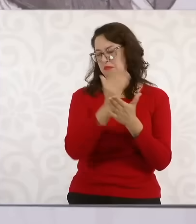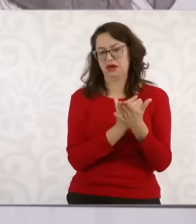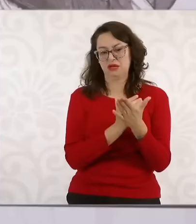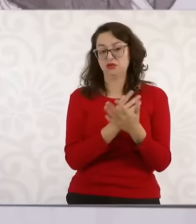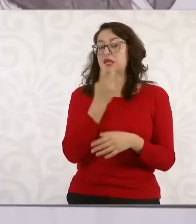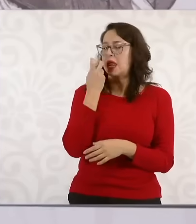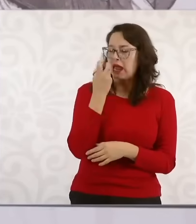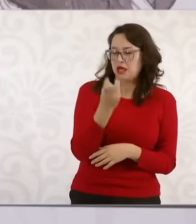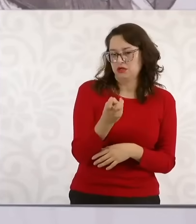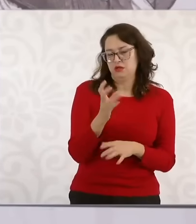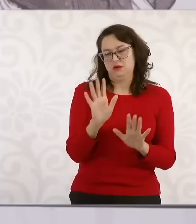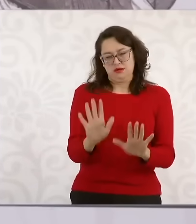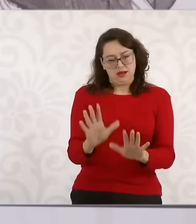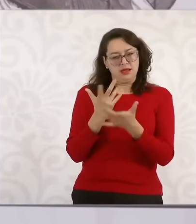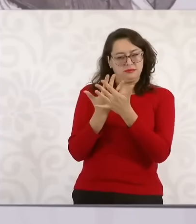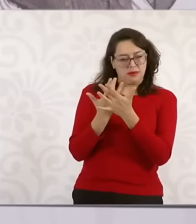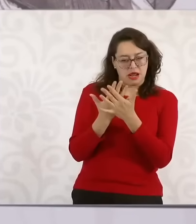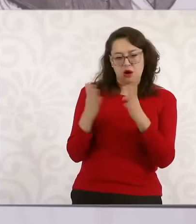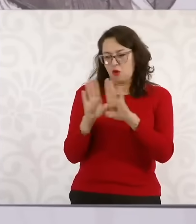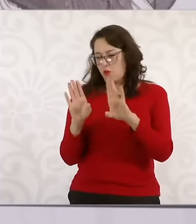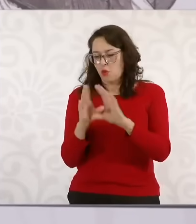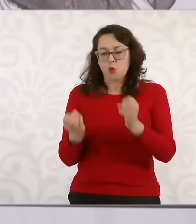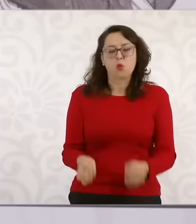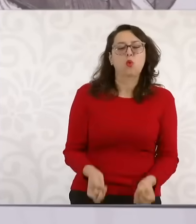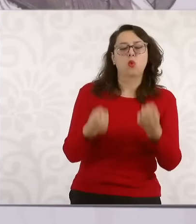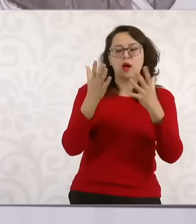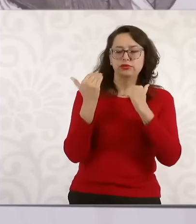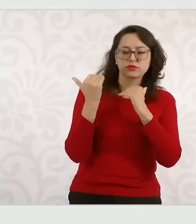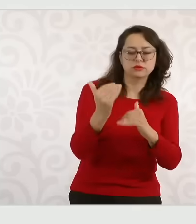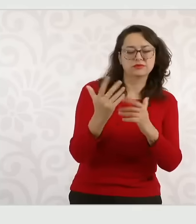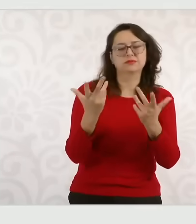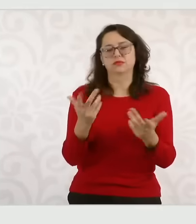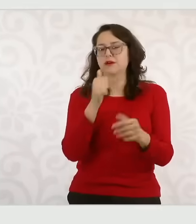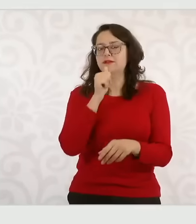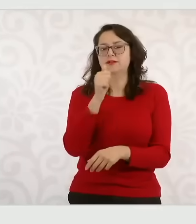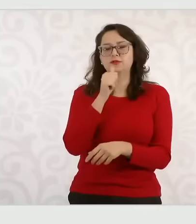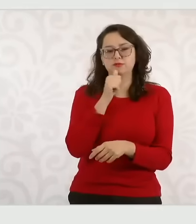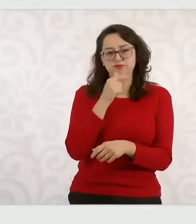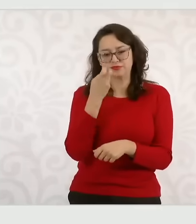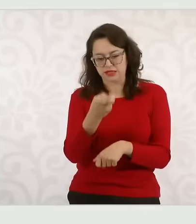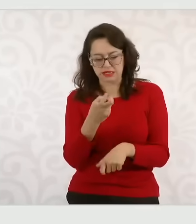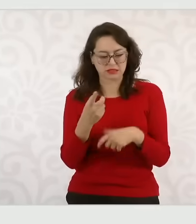conformación, hasta qué número y la conformación, cómo resolver el problema en los plurinominales